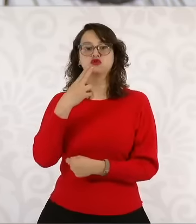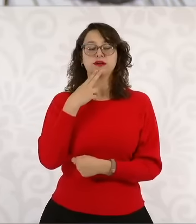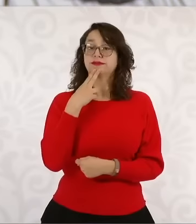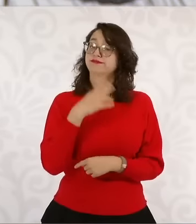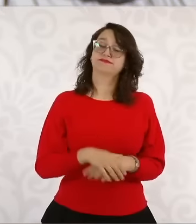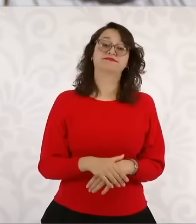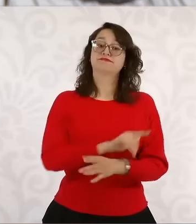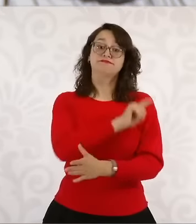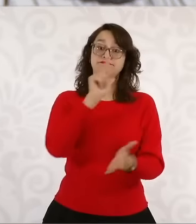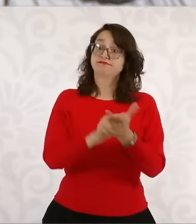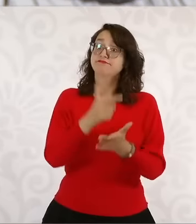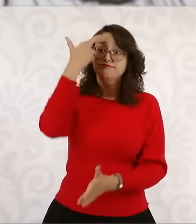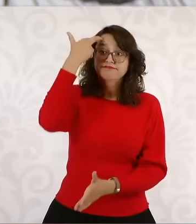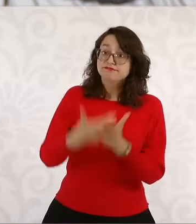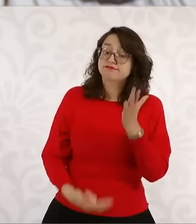la verdad.